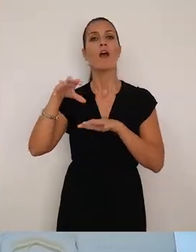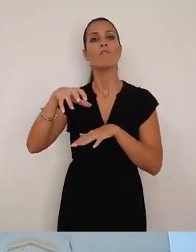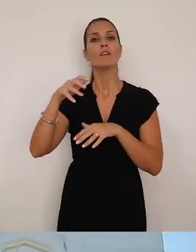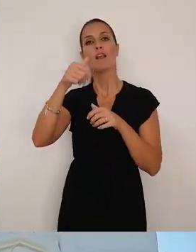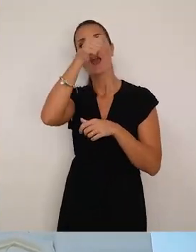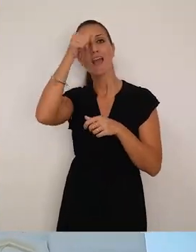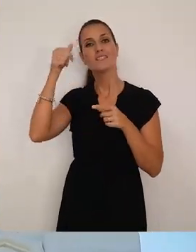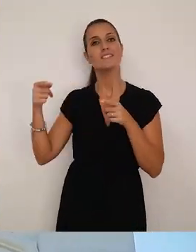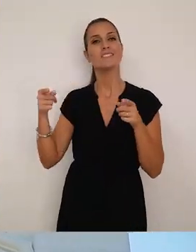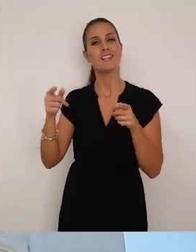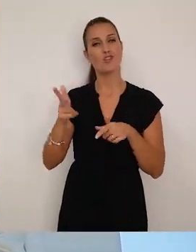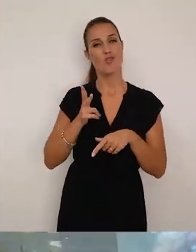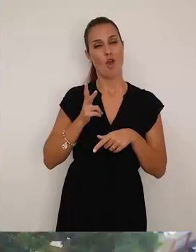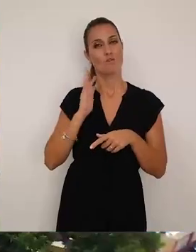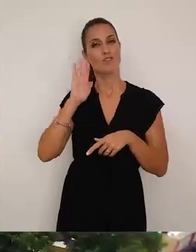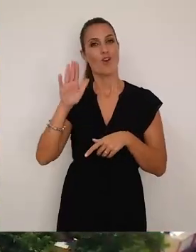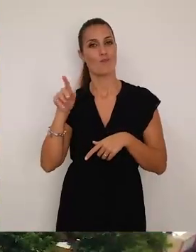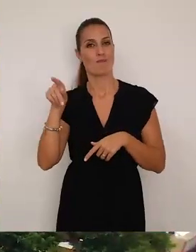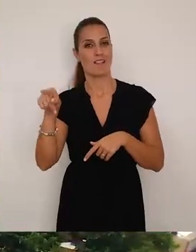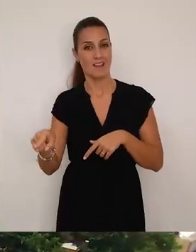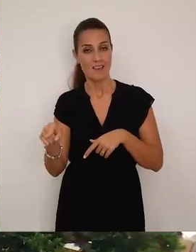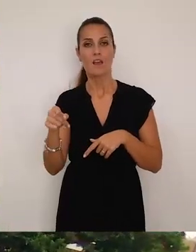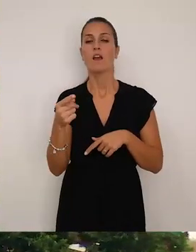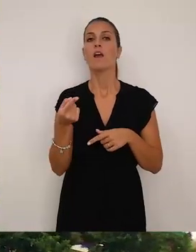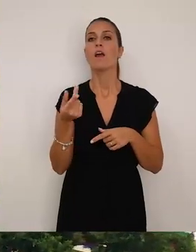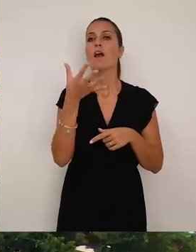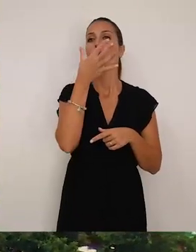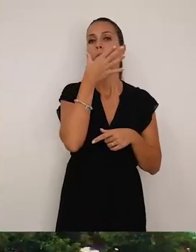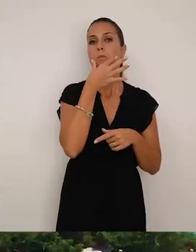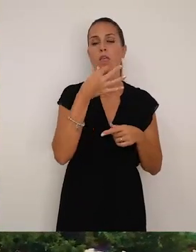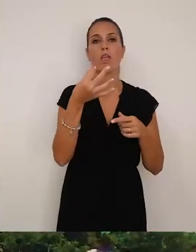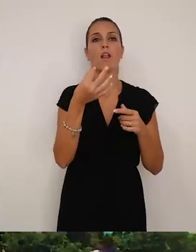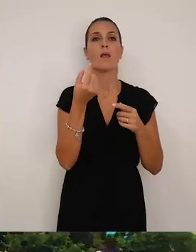salentino come residenza per le villeggiature estive, le ville leucane sono ricche di fascino